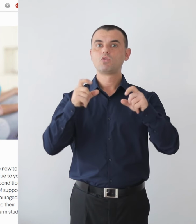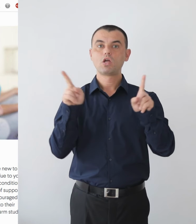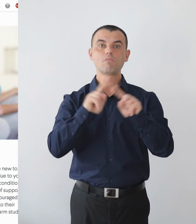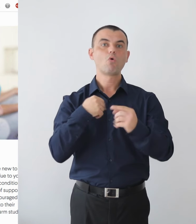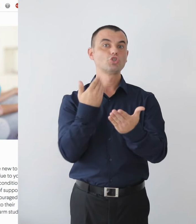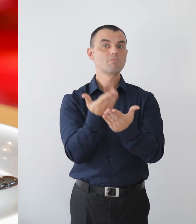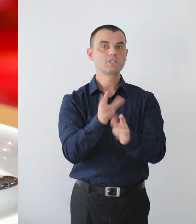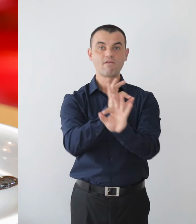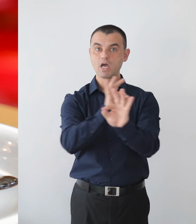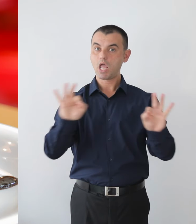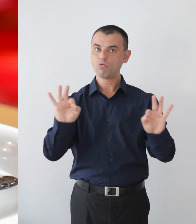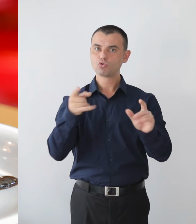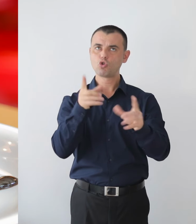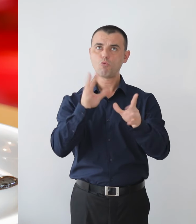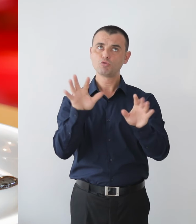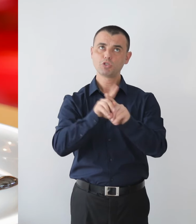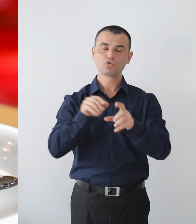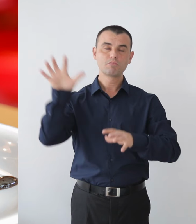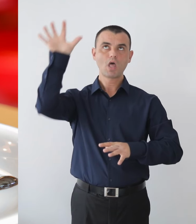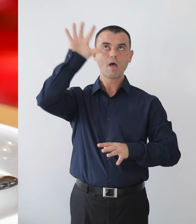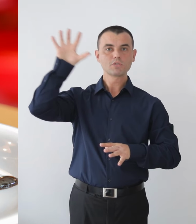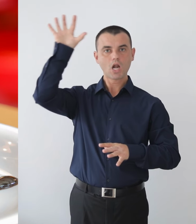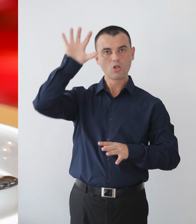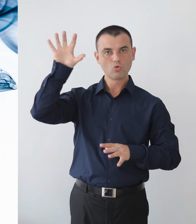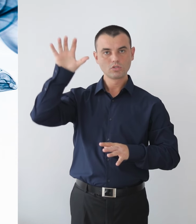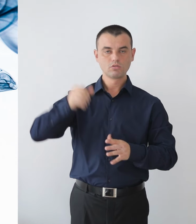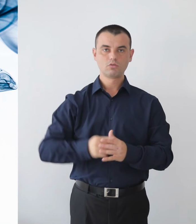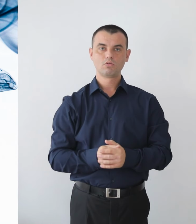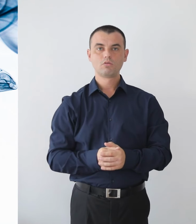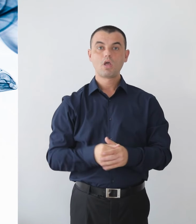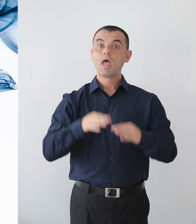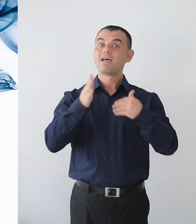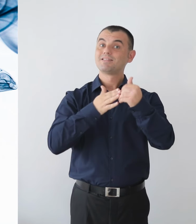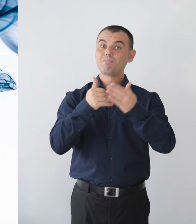Рекламната фотография може да представи реалност, но може да бъде и резюмета.